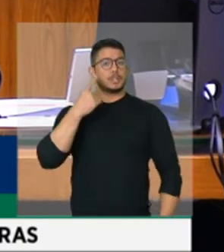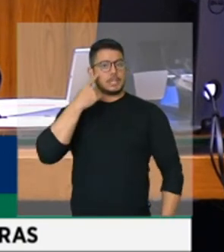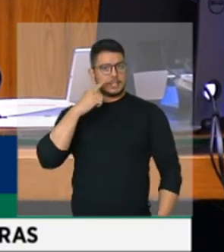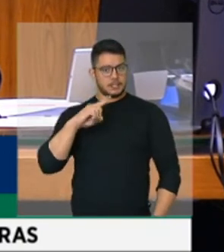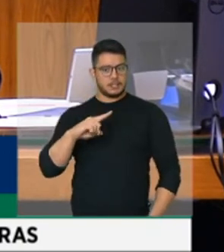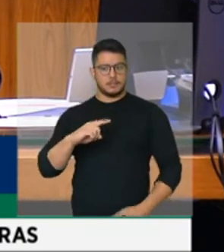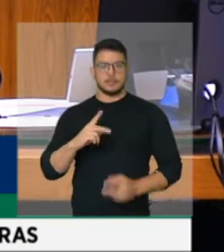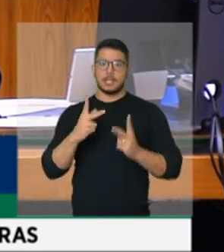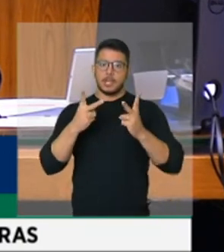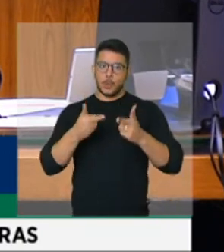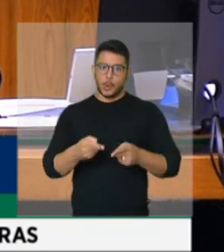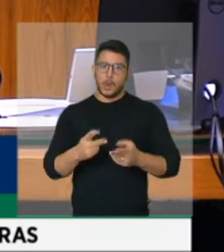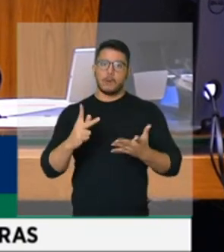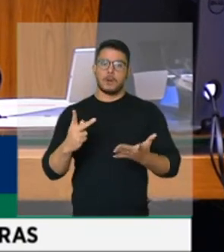QUE FOI DA 16, COMO É O CASO